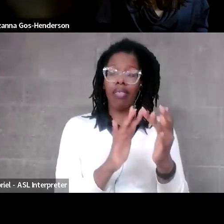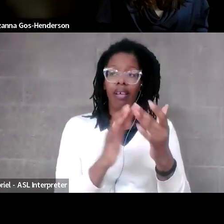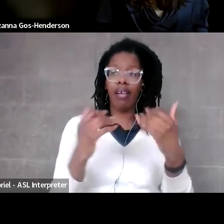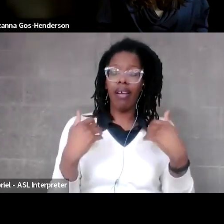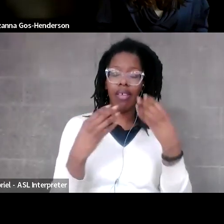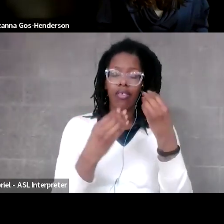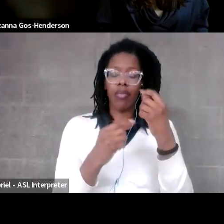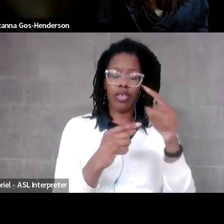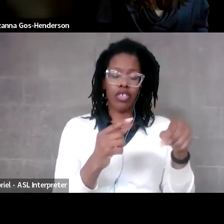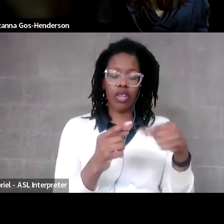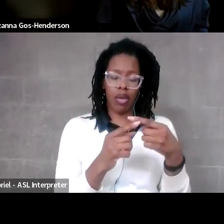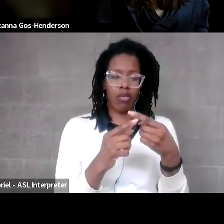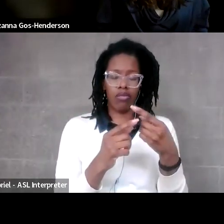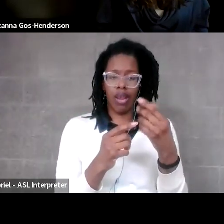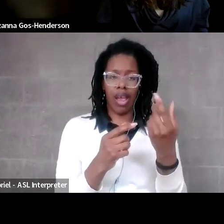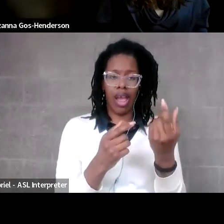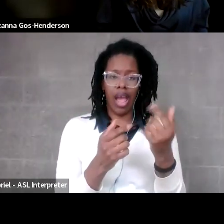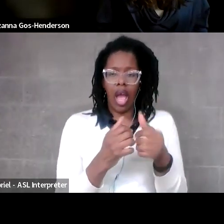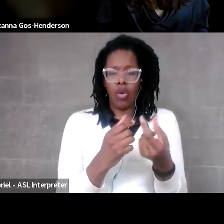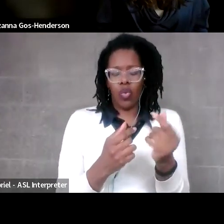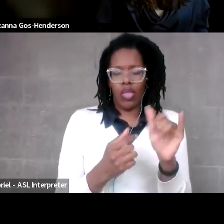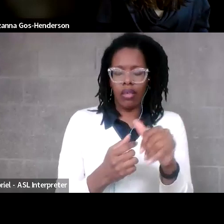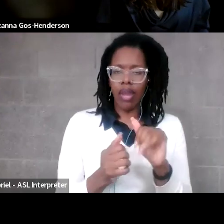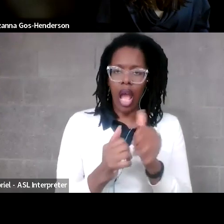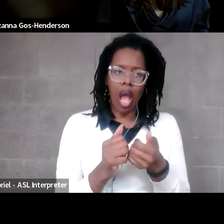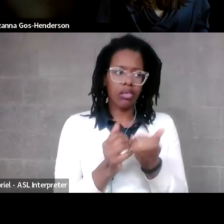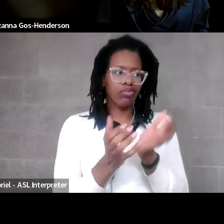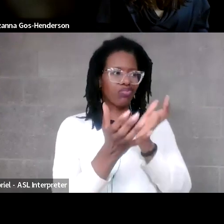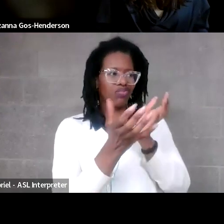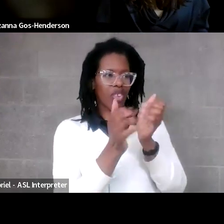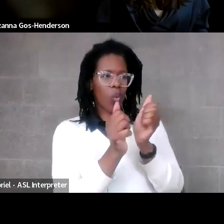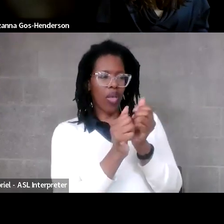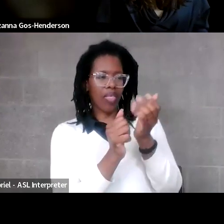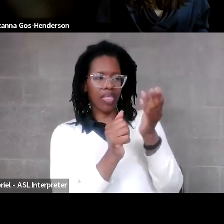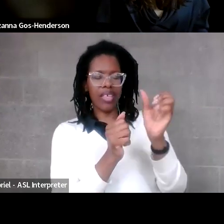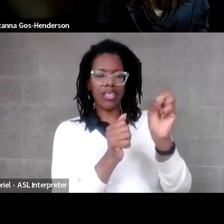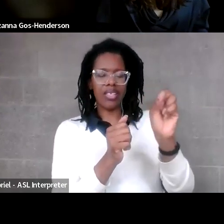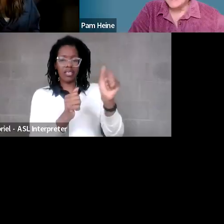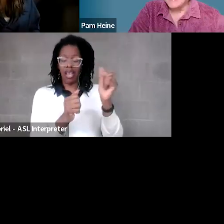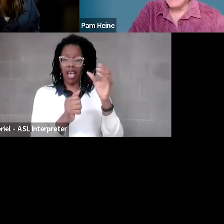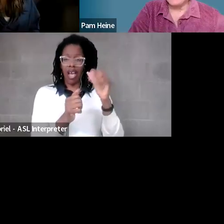cómo hablar con la Seguridad Social, cómo tal vez conseguir una invitación a algunas de sus reuniones de personal